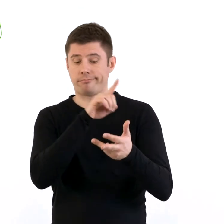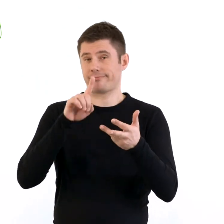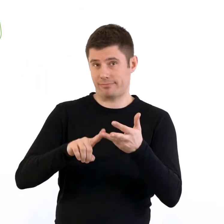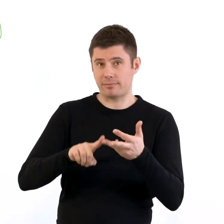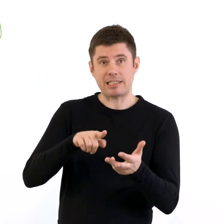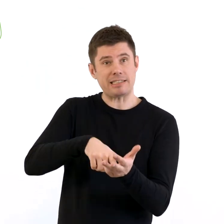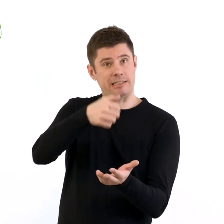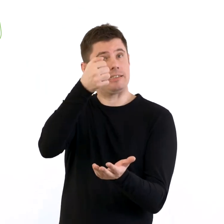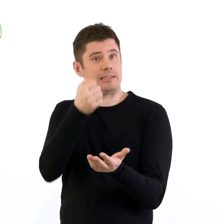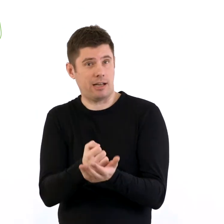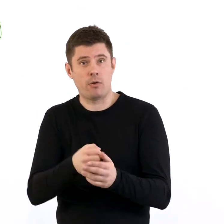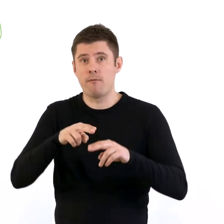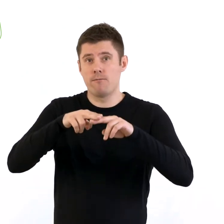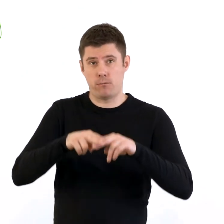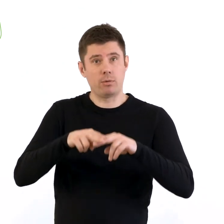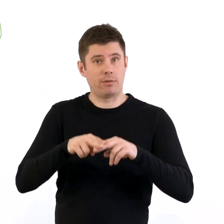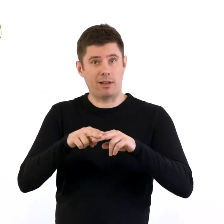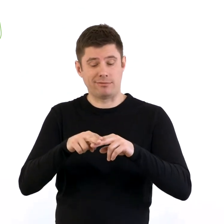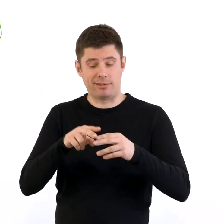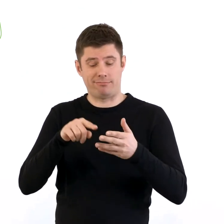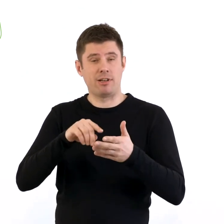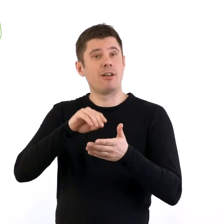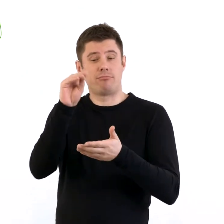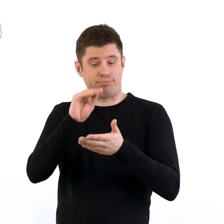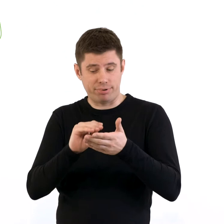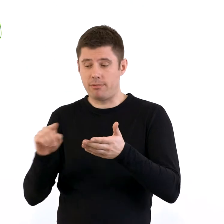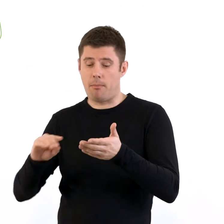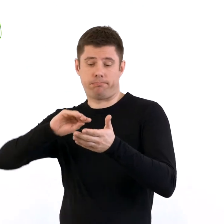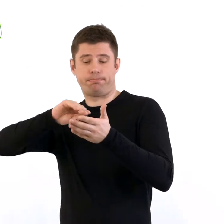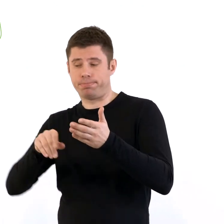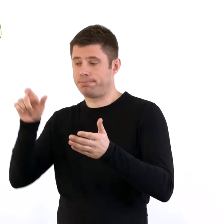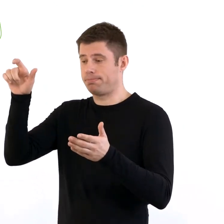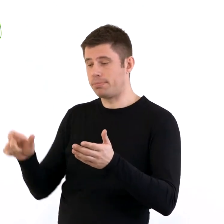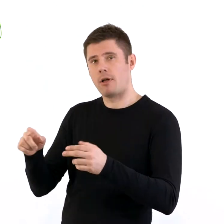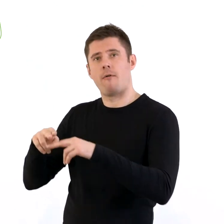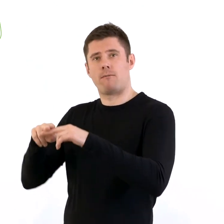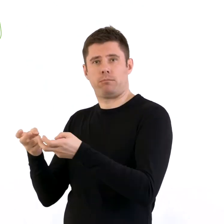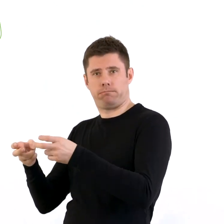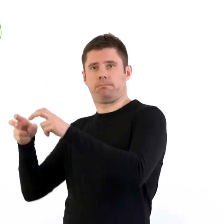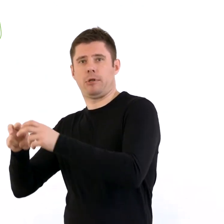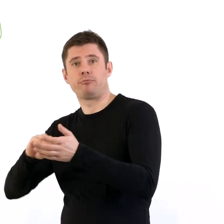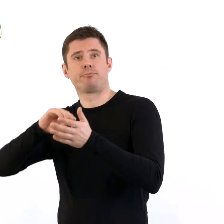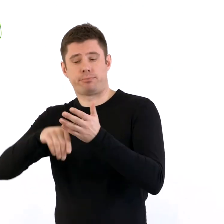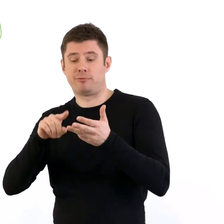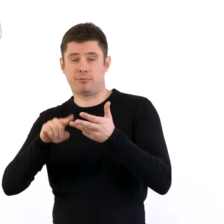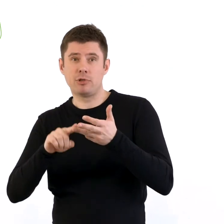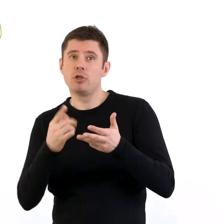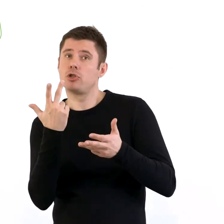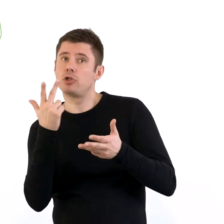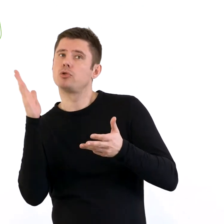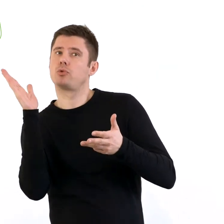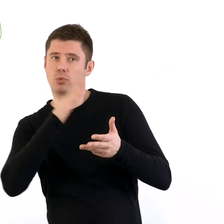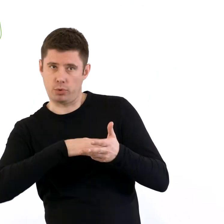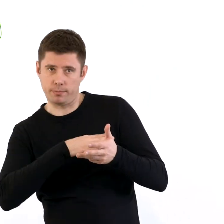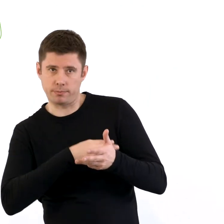statut fundacji podpisany przez fundatora – 3 egz.